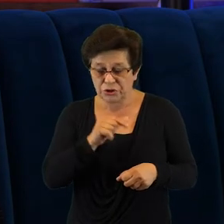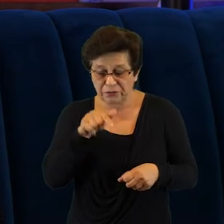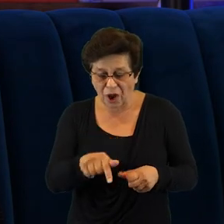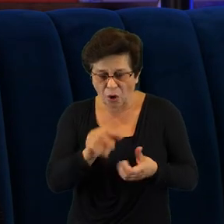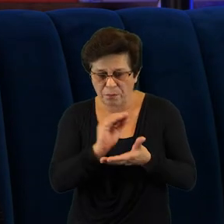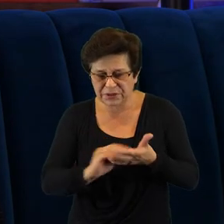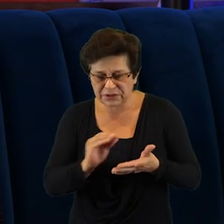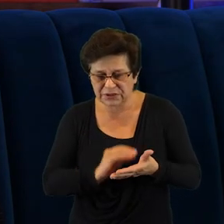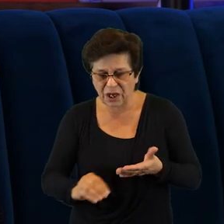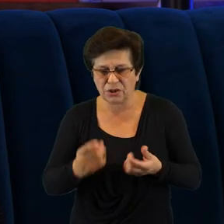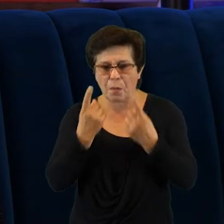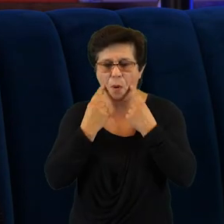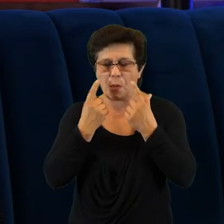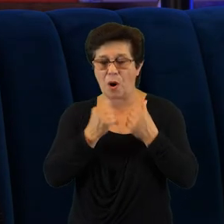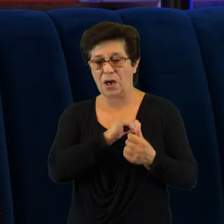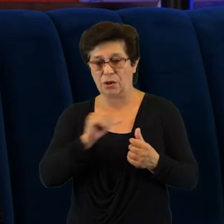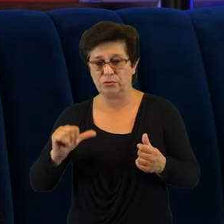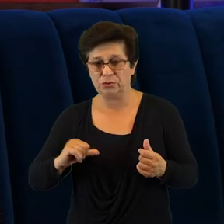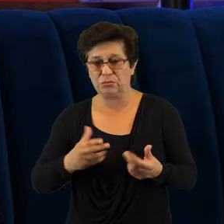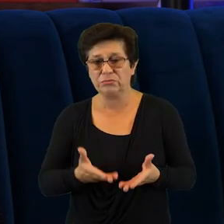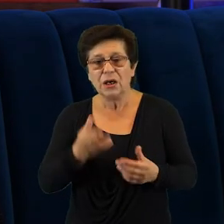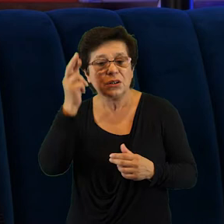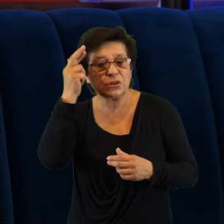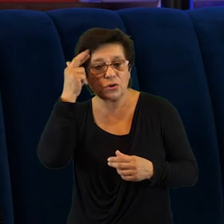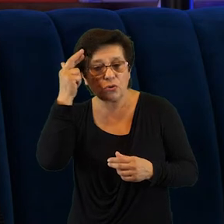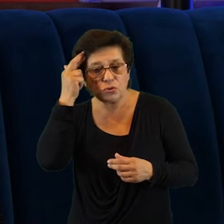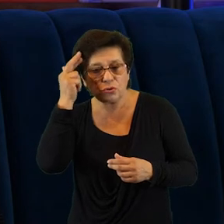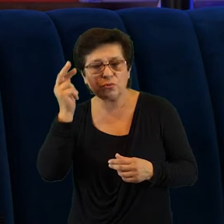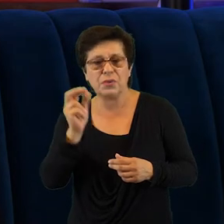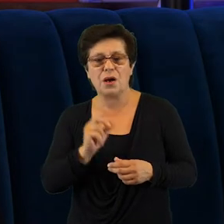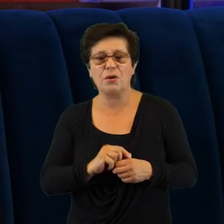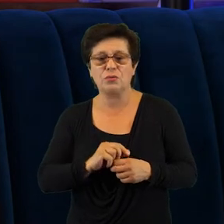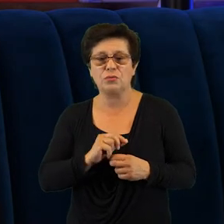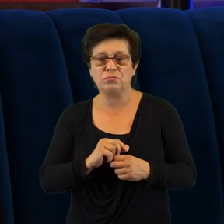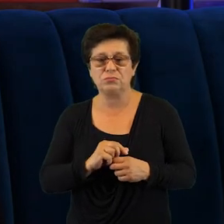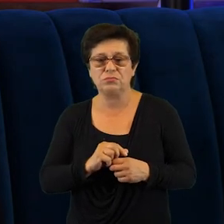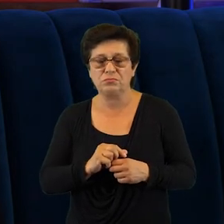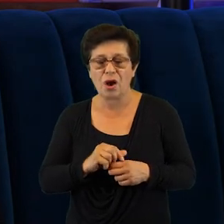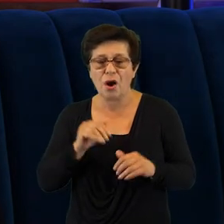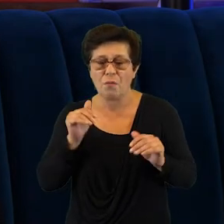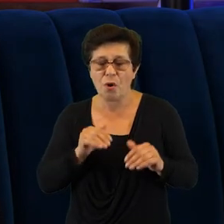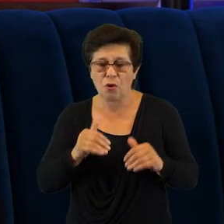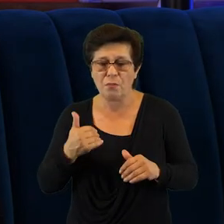I że wtedy zrozumiał, że możliwe są samobójstwa z przyczyn politycznych.